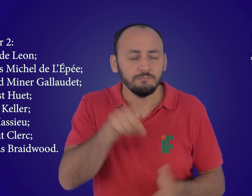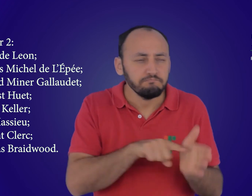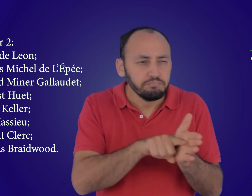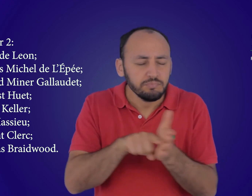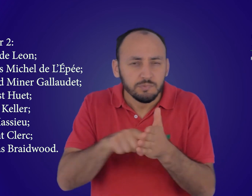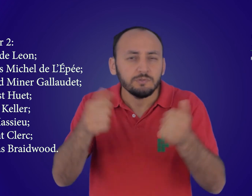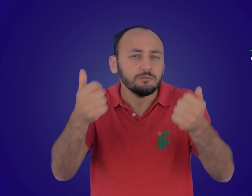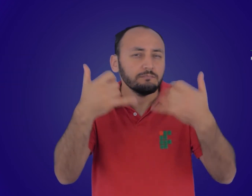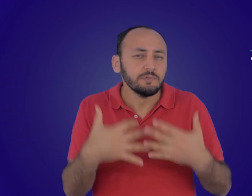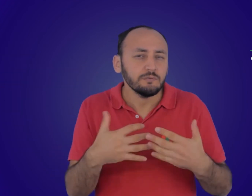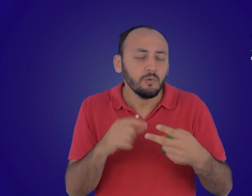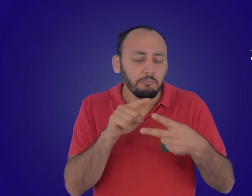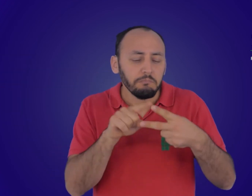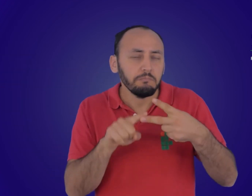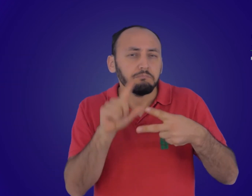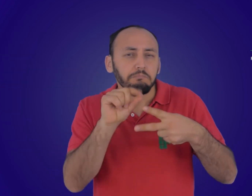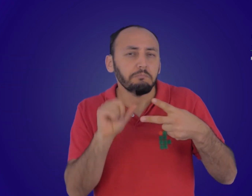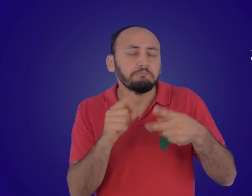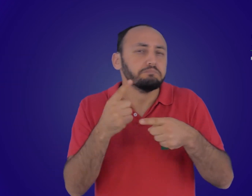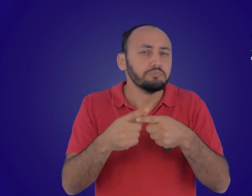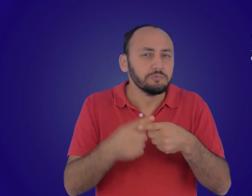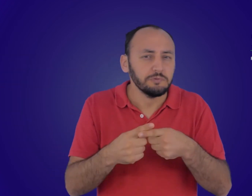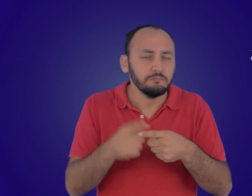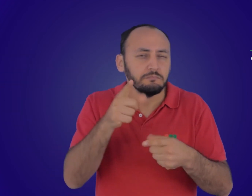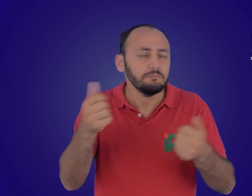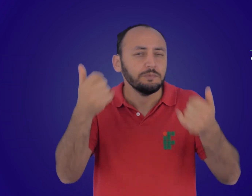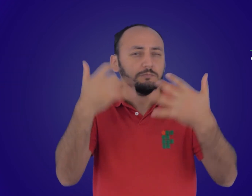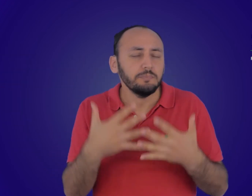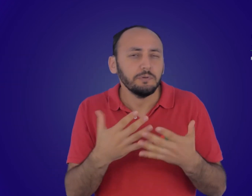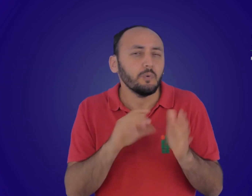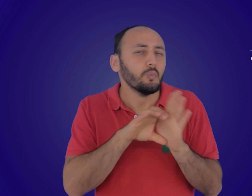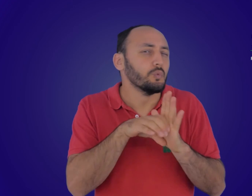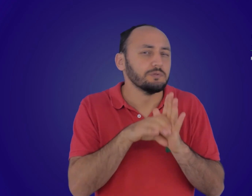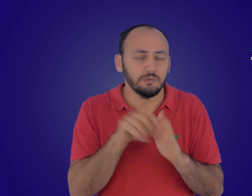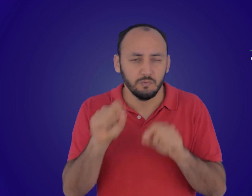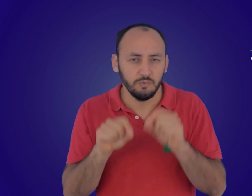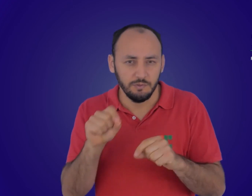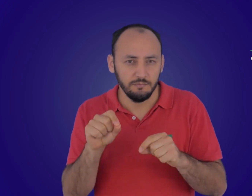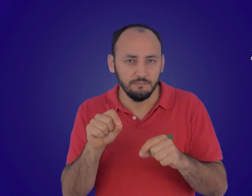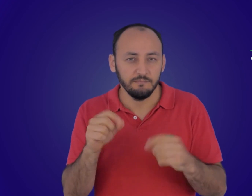Faça uma pesquisa e explique o por quê escolheu cada um desses autores e qual o conceito que eles apresentam.